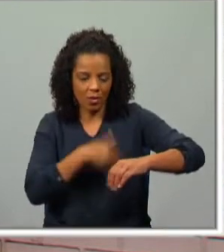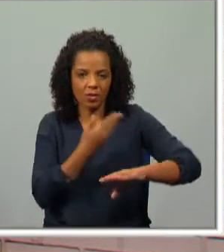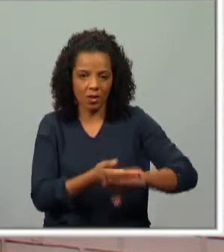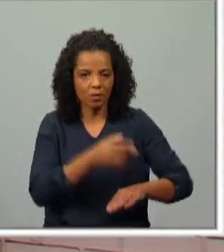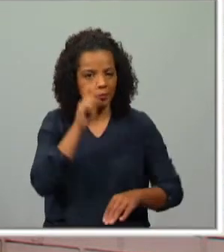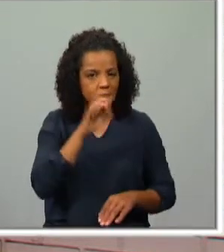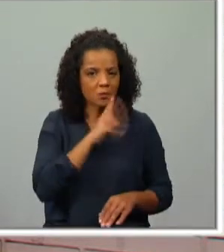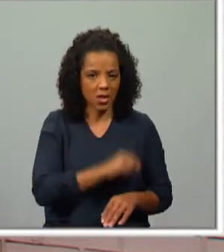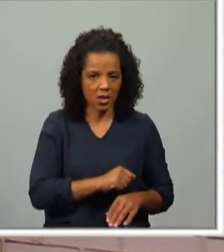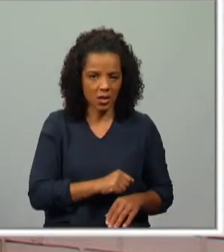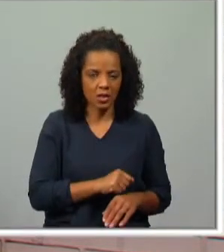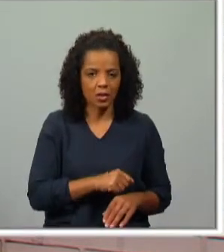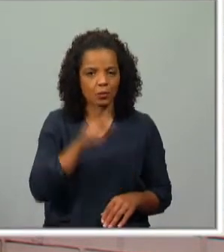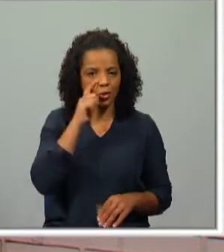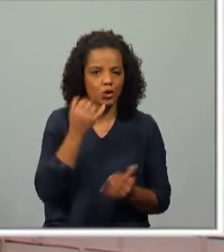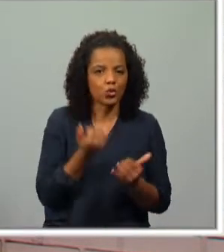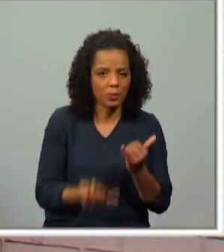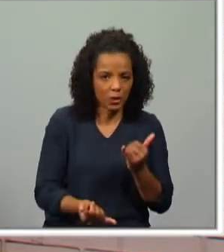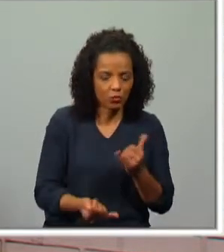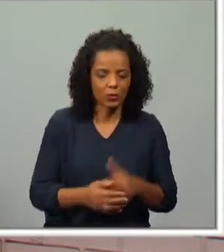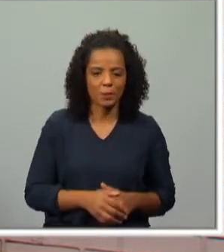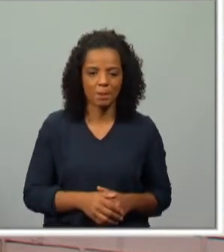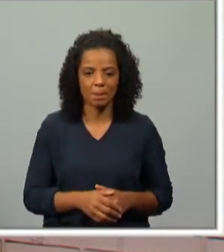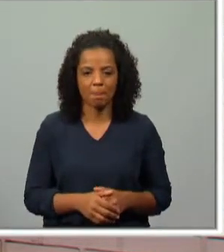por teste dos perigos 通過測試危險